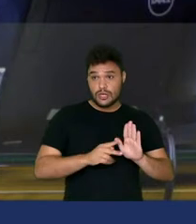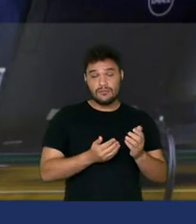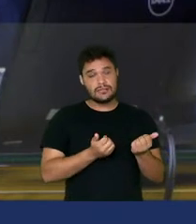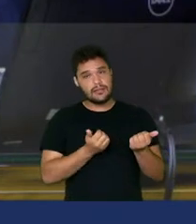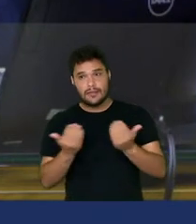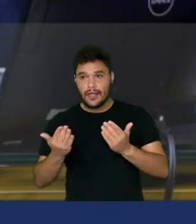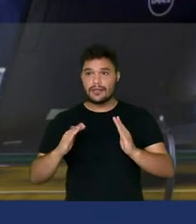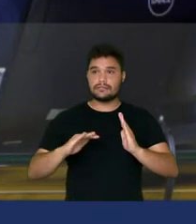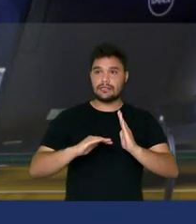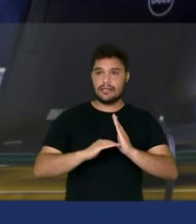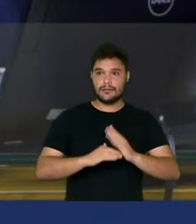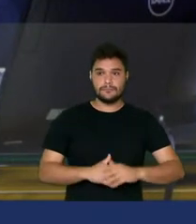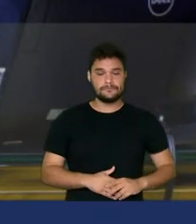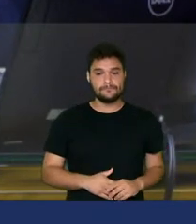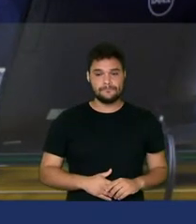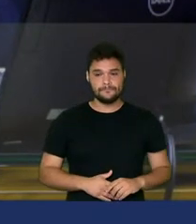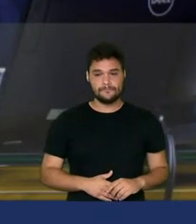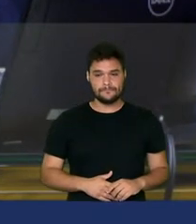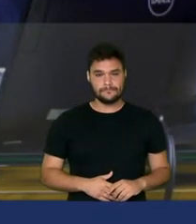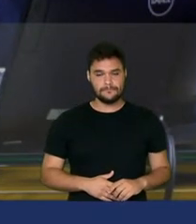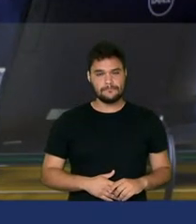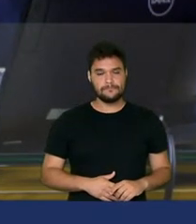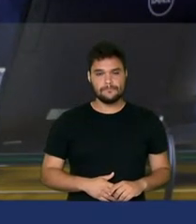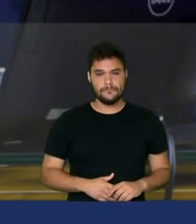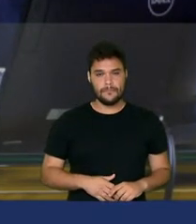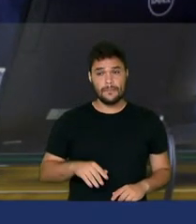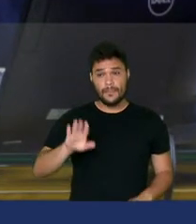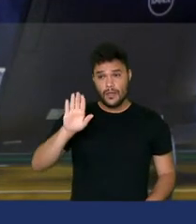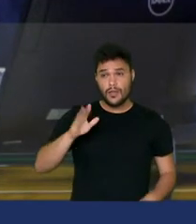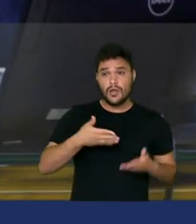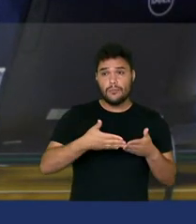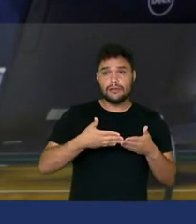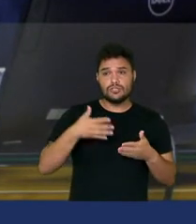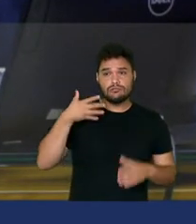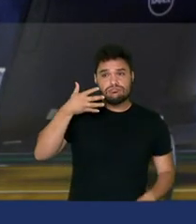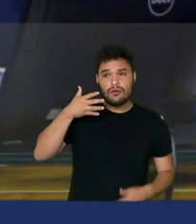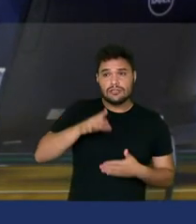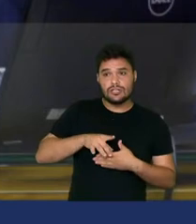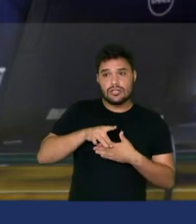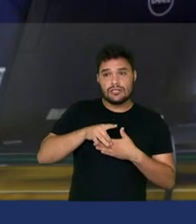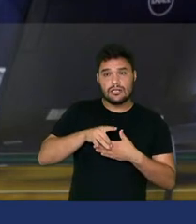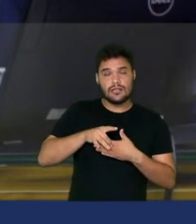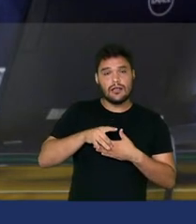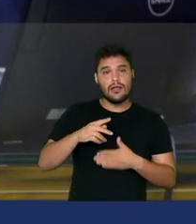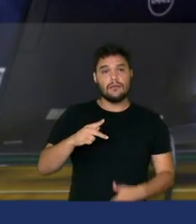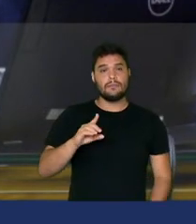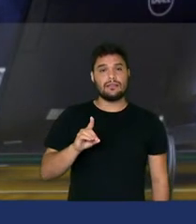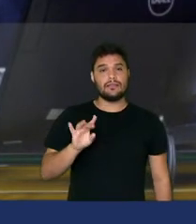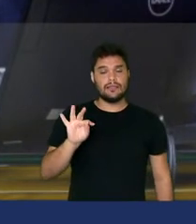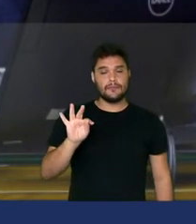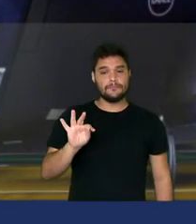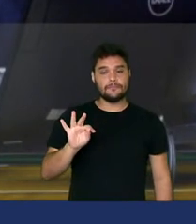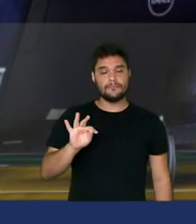PERMANEÇAM COMO SE ACHAM, APROVADO, A MATÉRIA VAI AO SENADO FEDERAL. -- EM COMUNICAÇÃO DE LÍDER, PRESIDENTE DO PDT. -- [PRESIDENTE]: TEMPO DE